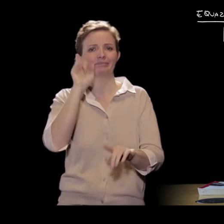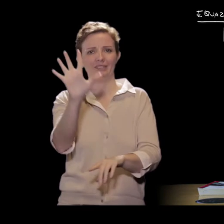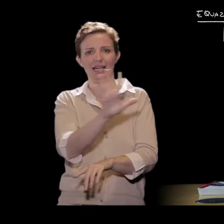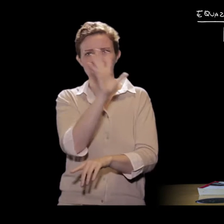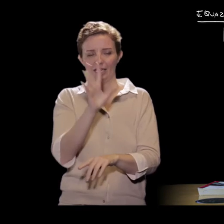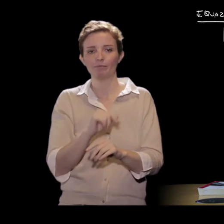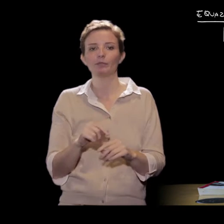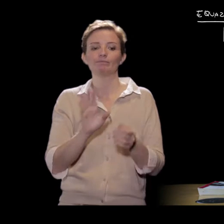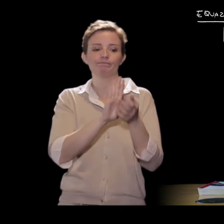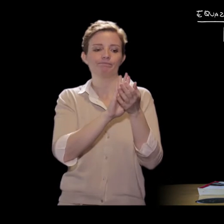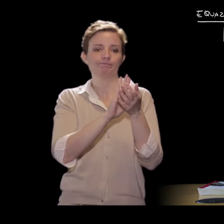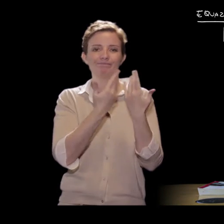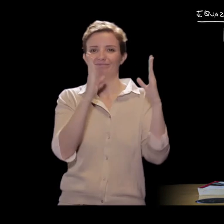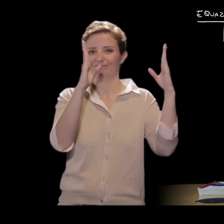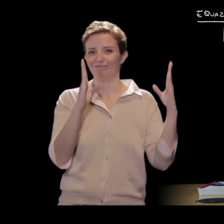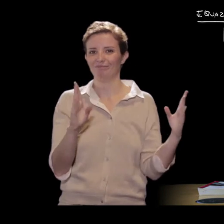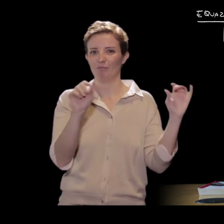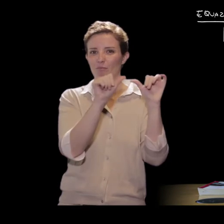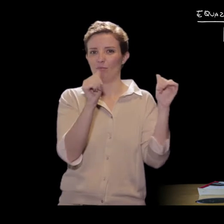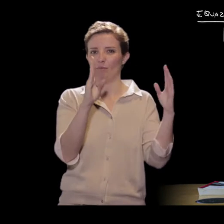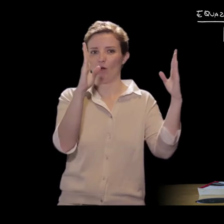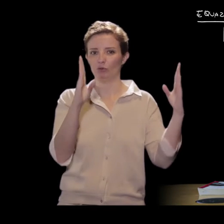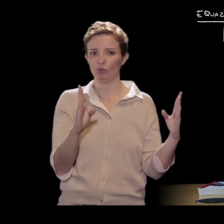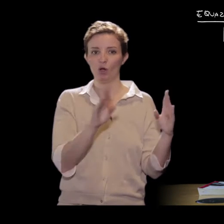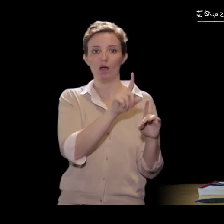(LEGGE L'EQUAZIONE)